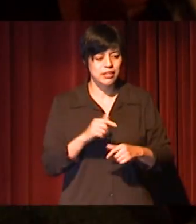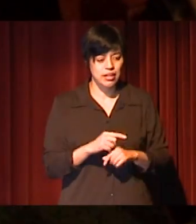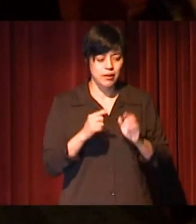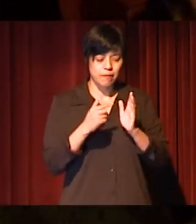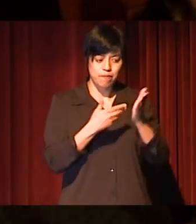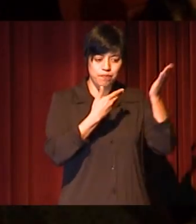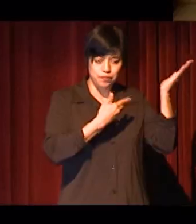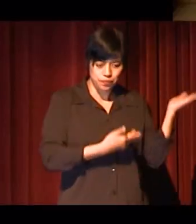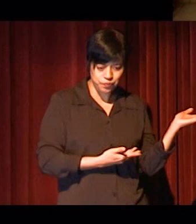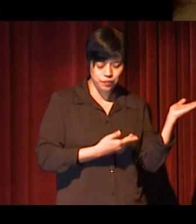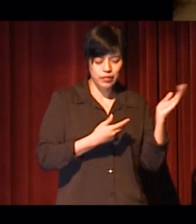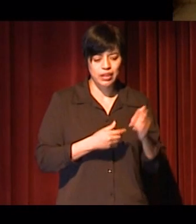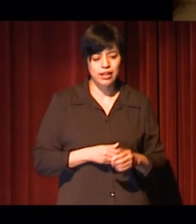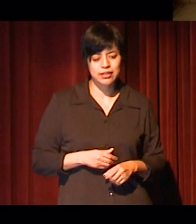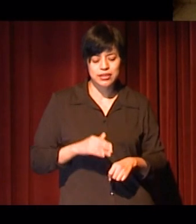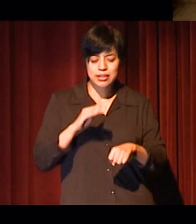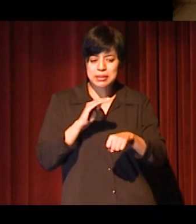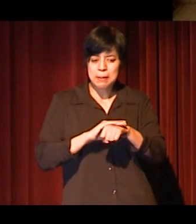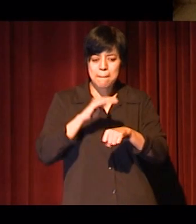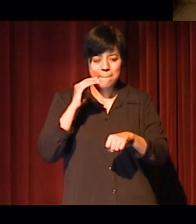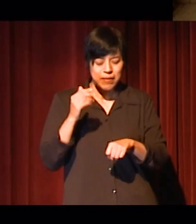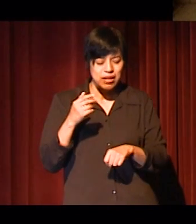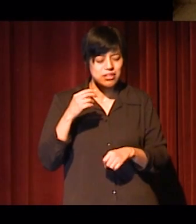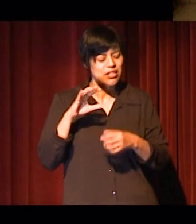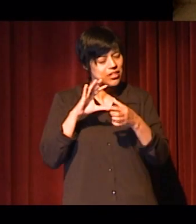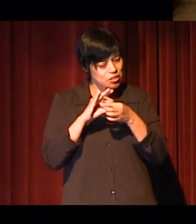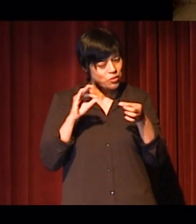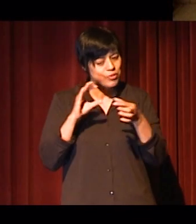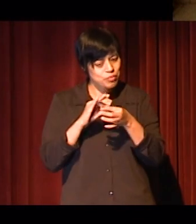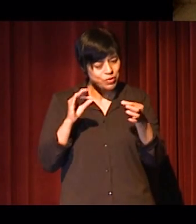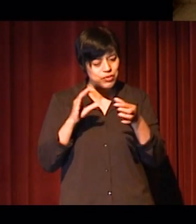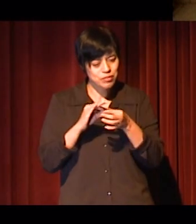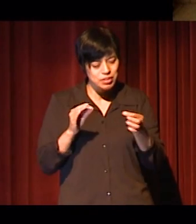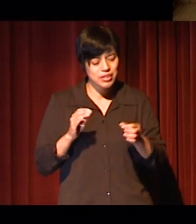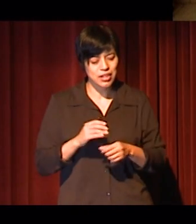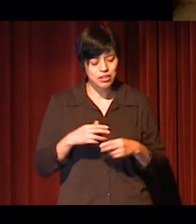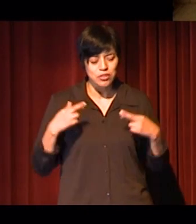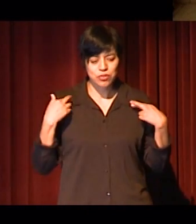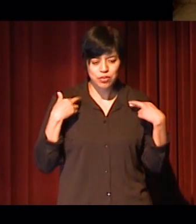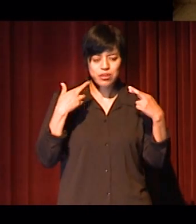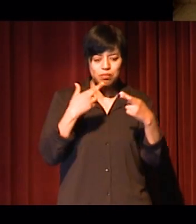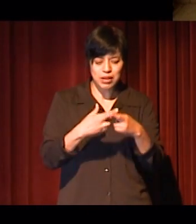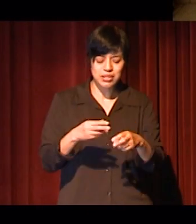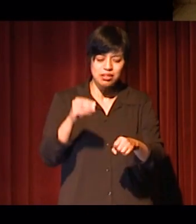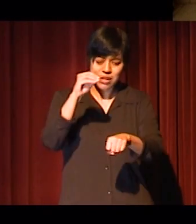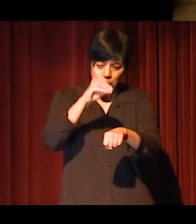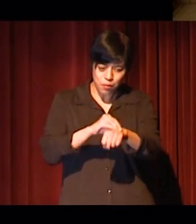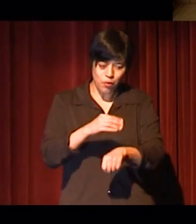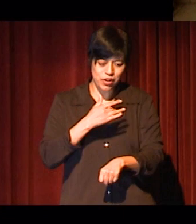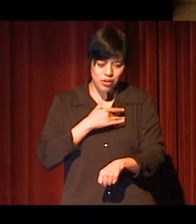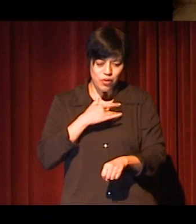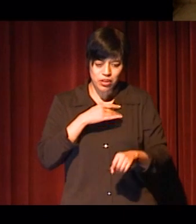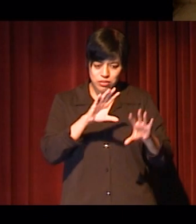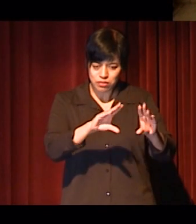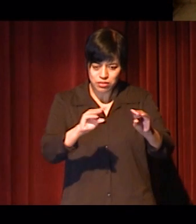Esta foto dice mucho más, de lo que yo les podría decir sobre maestros y maestras que ponen el corazón al enseñar.